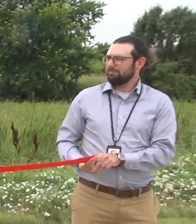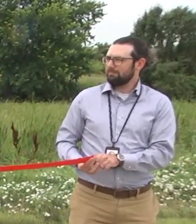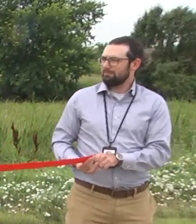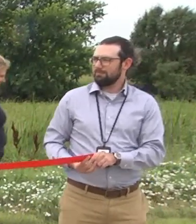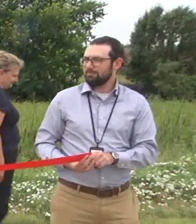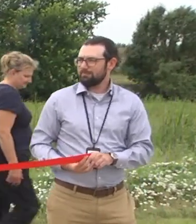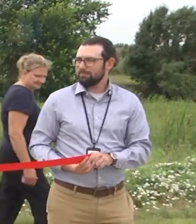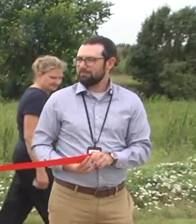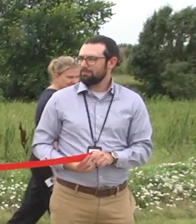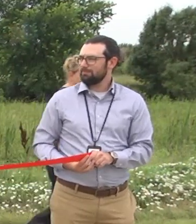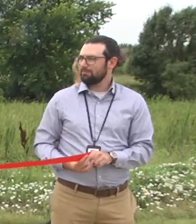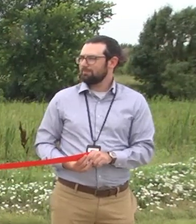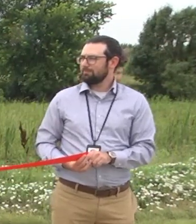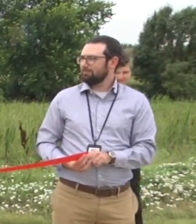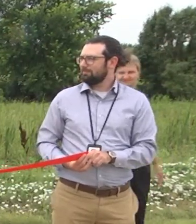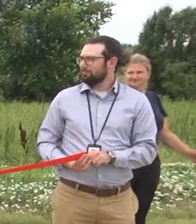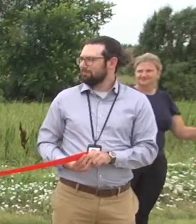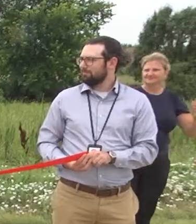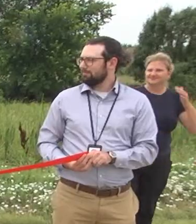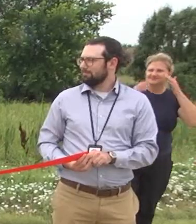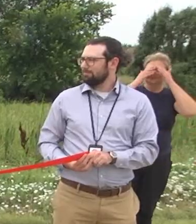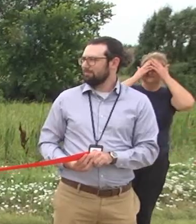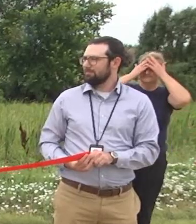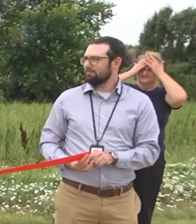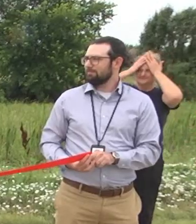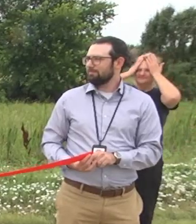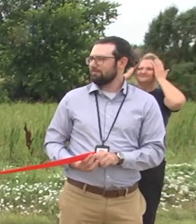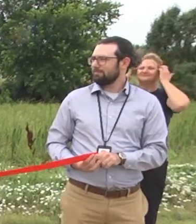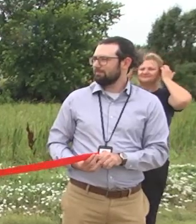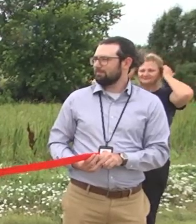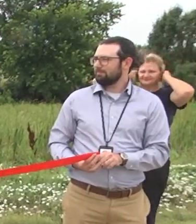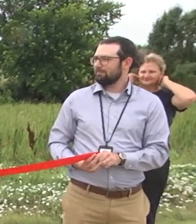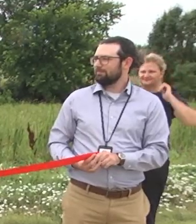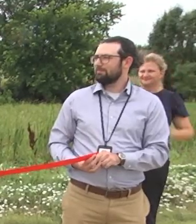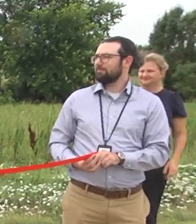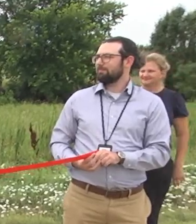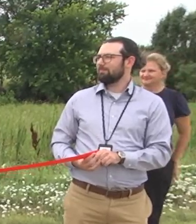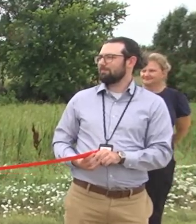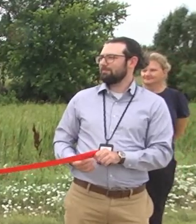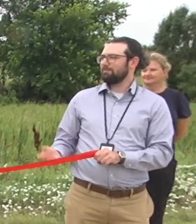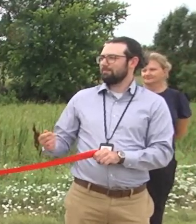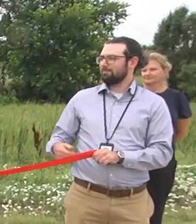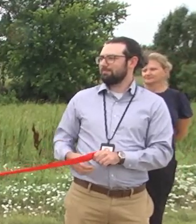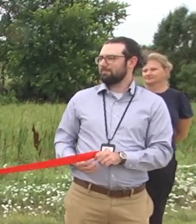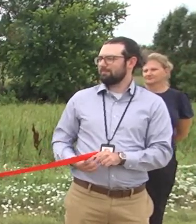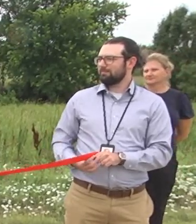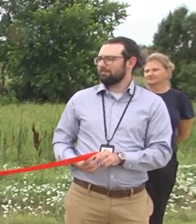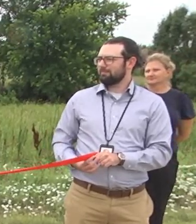... Bien. Bien. Ahí lo tienen. Sabía que estaban muertos. Bien. Todos